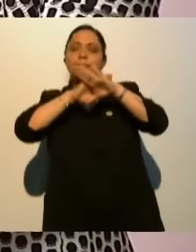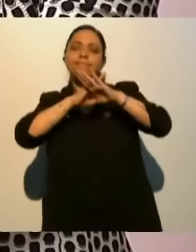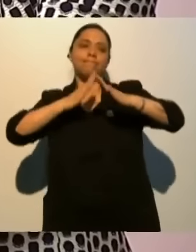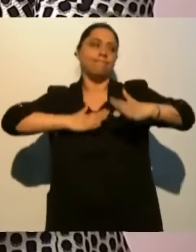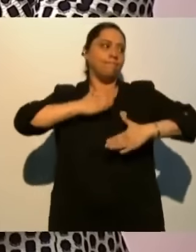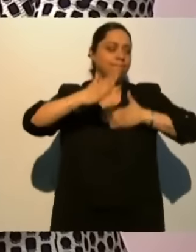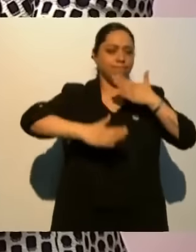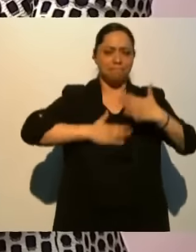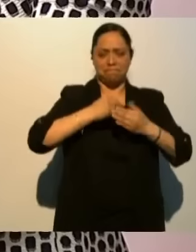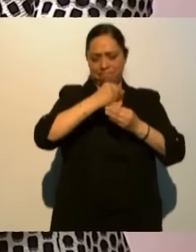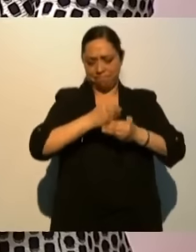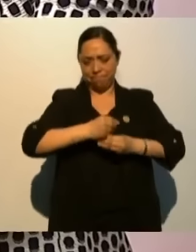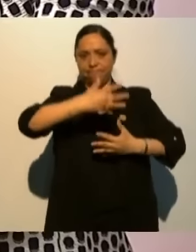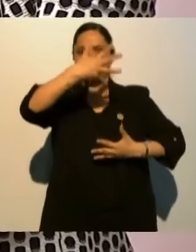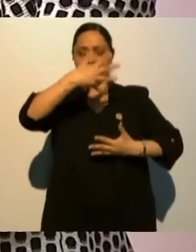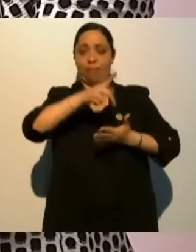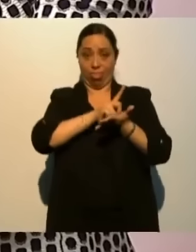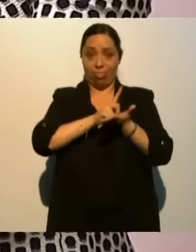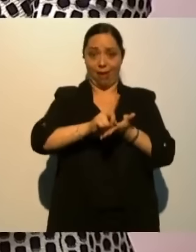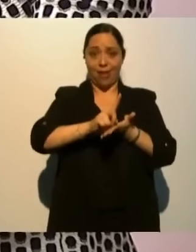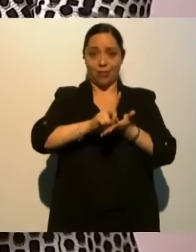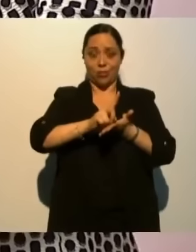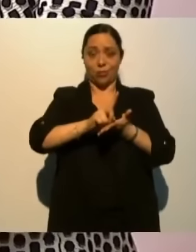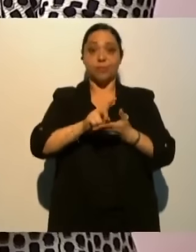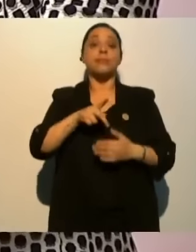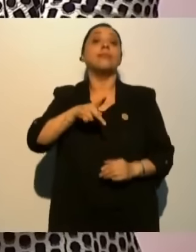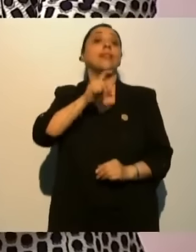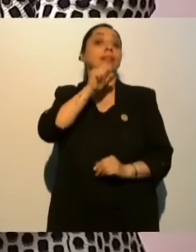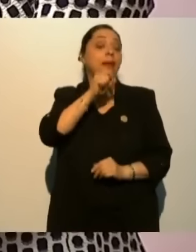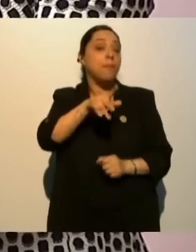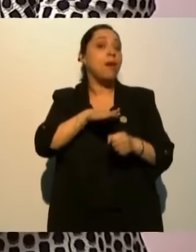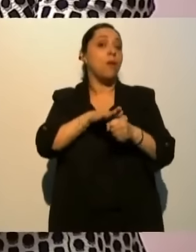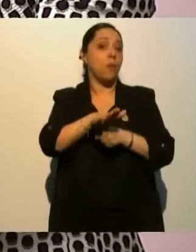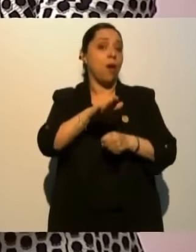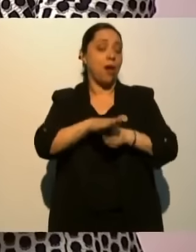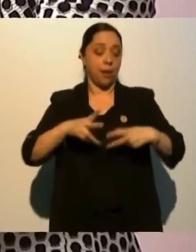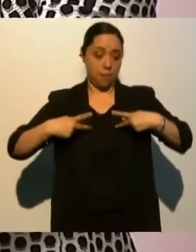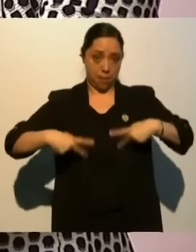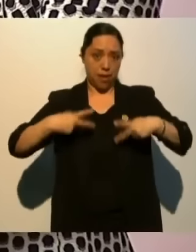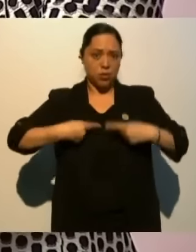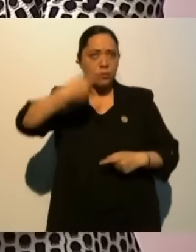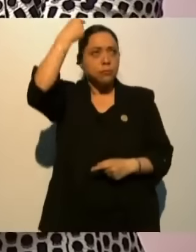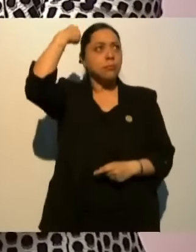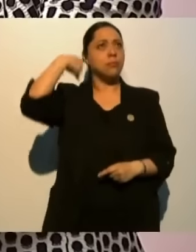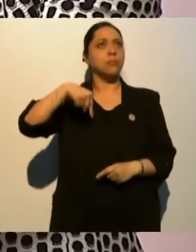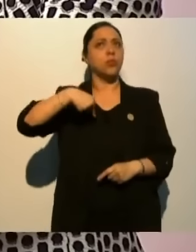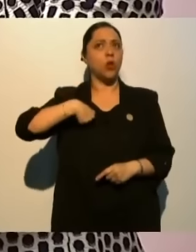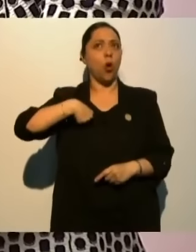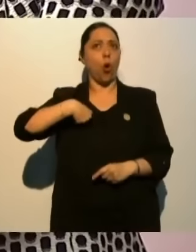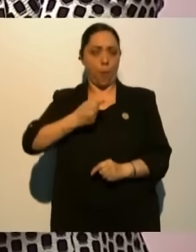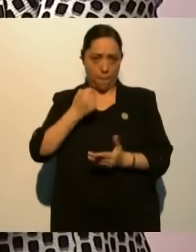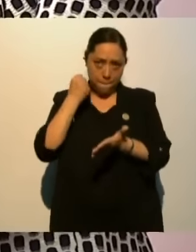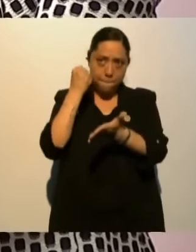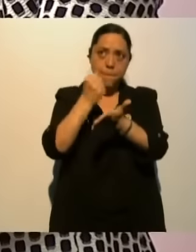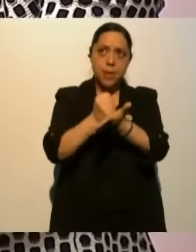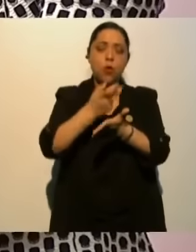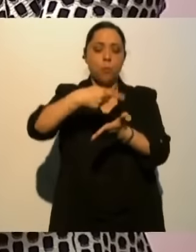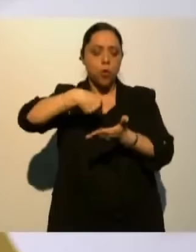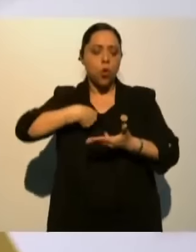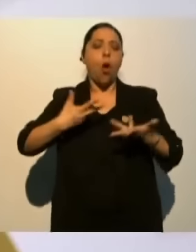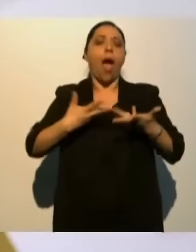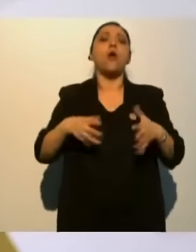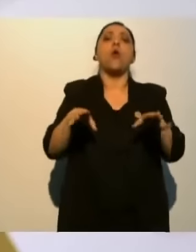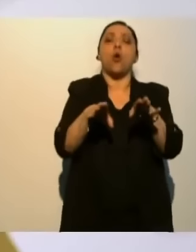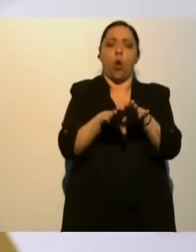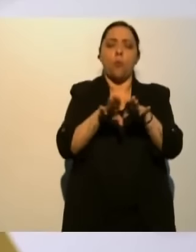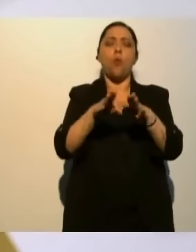otros pero también tienen claro cómo exigir su cumplimiento Este cambio que experimenta